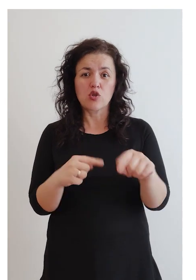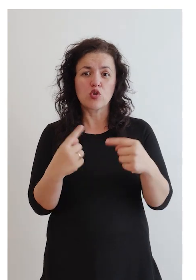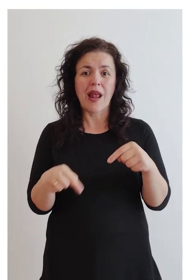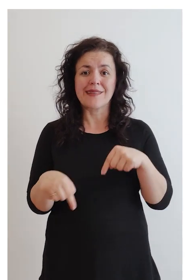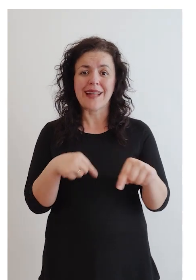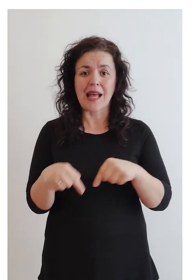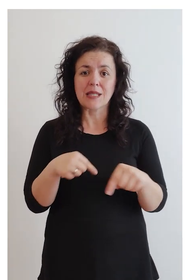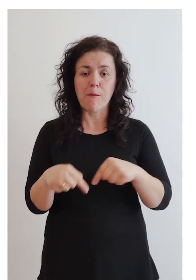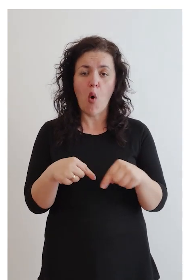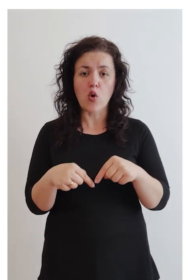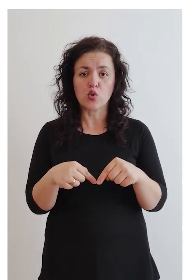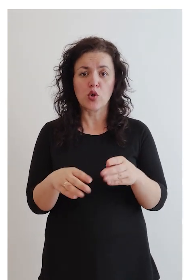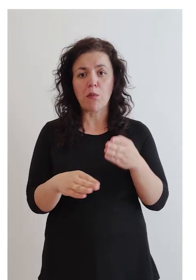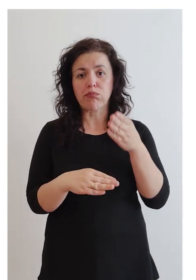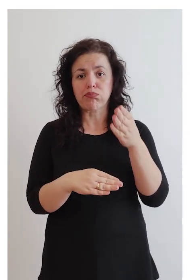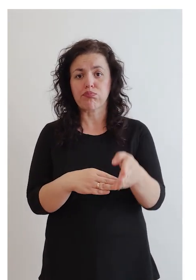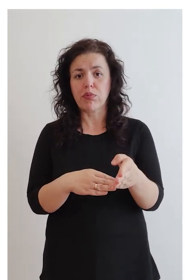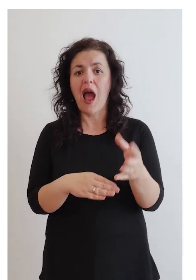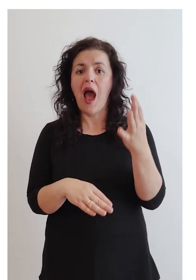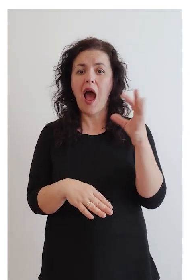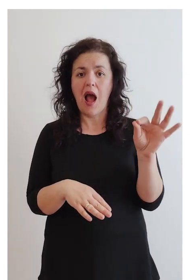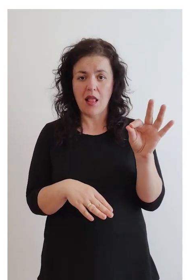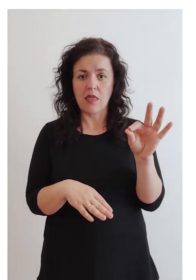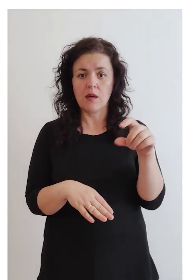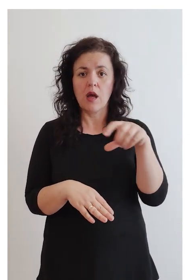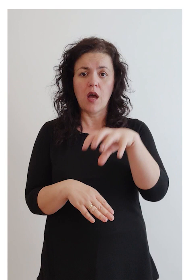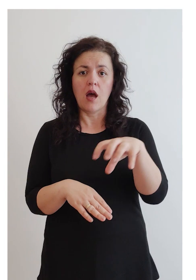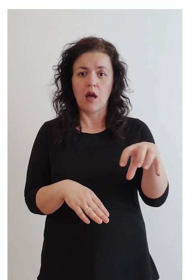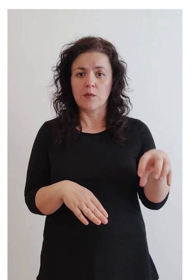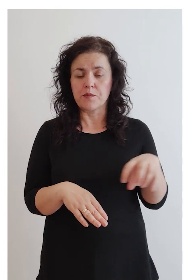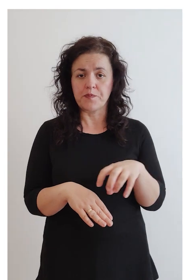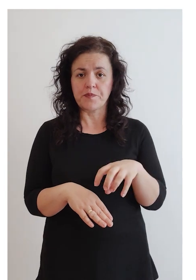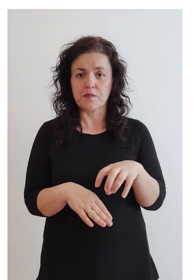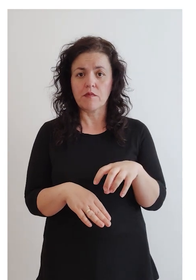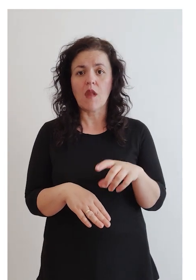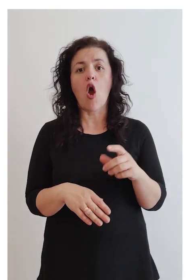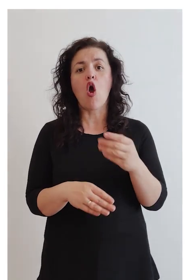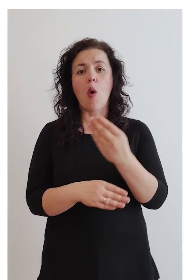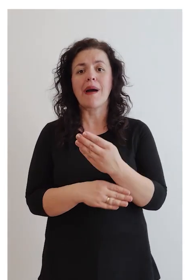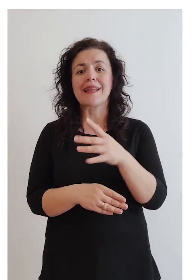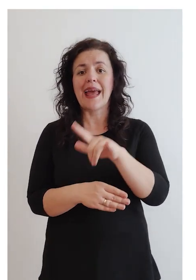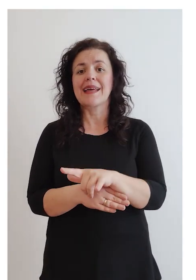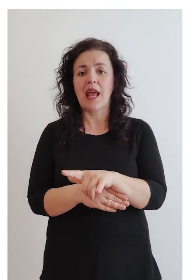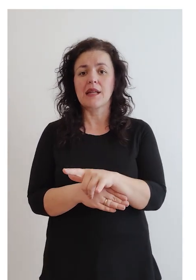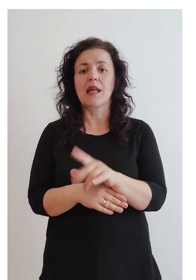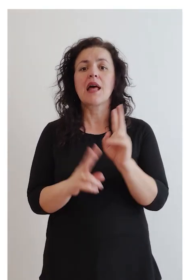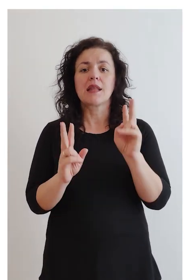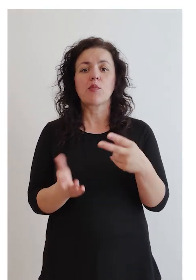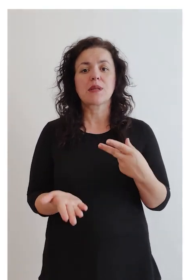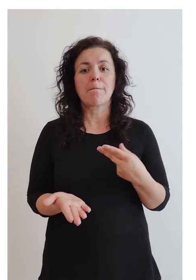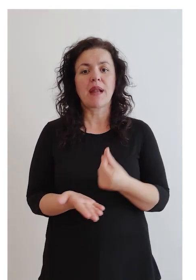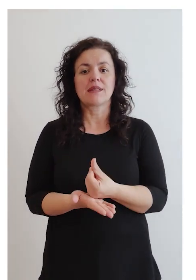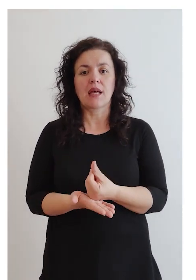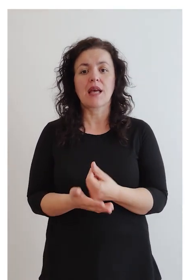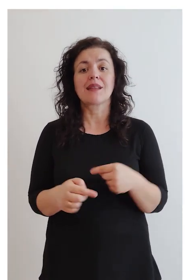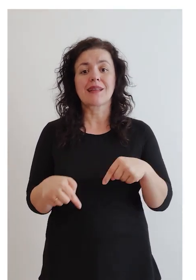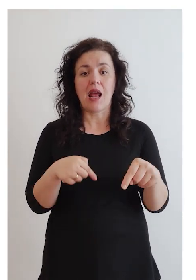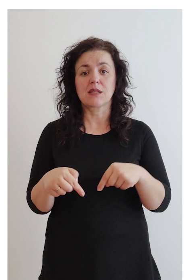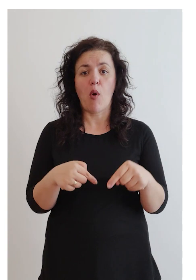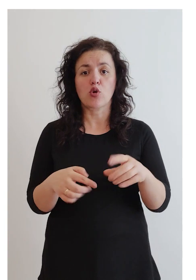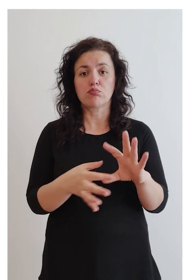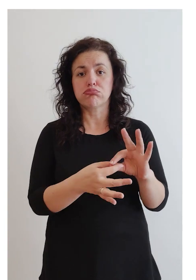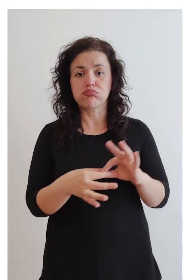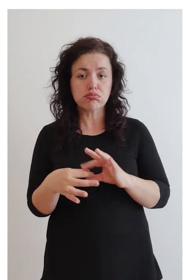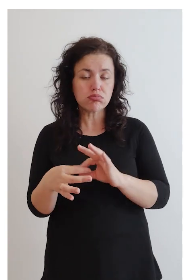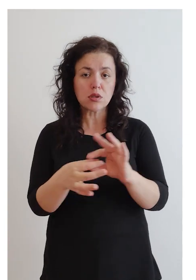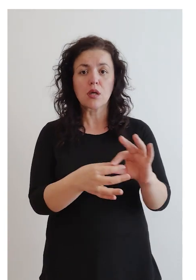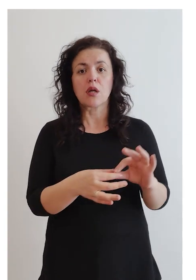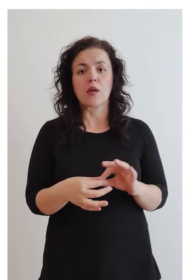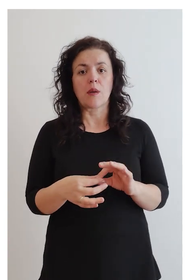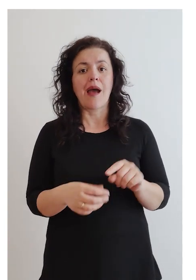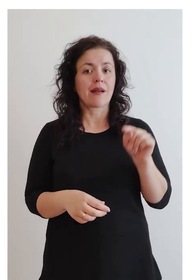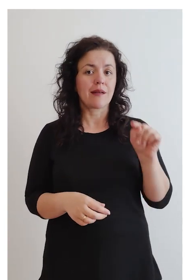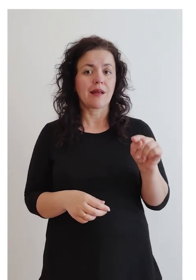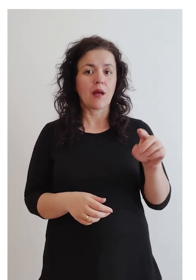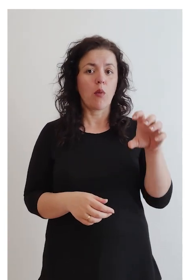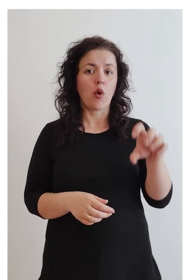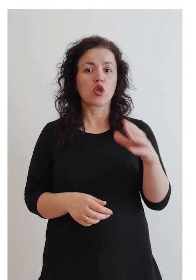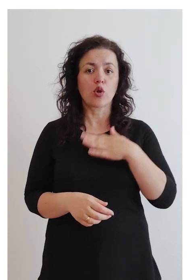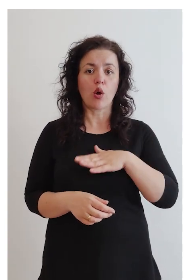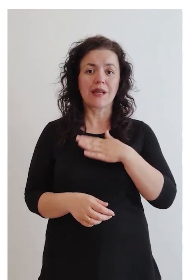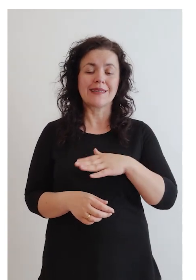compania aeriană trebuie să plătească și transportul pasagerului către aeroportul dorit inițial sau către o destinație apropiată convenită